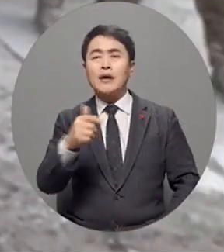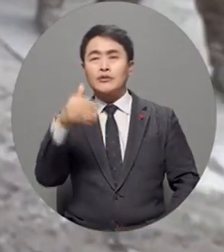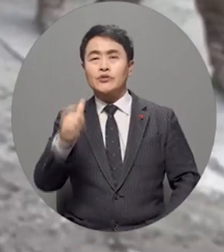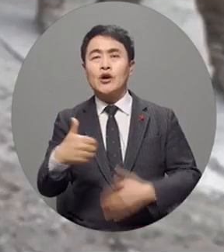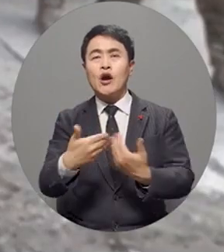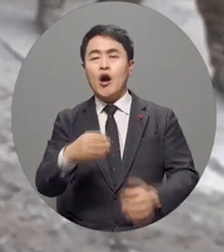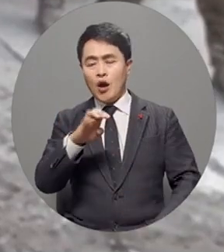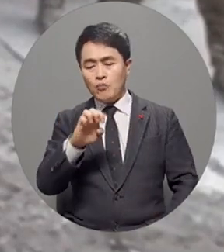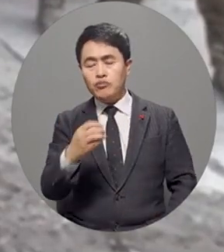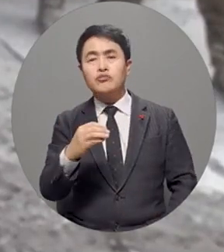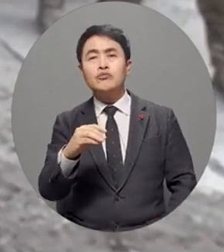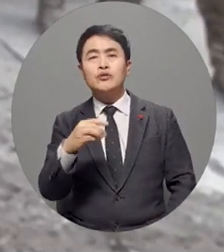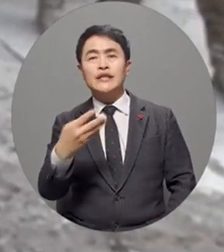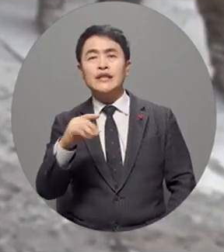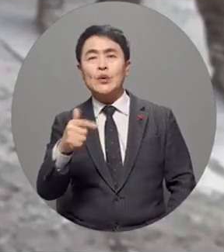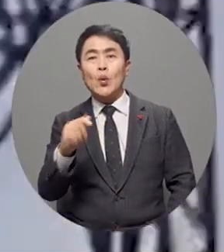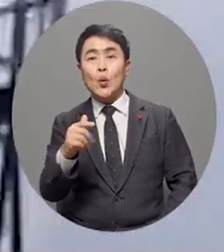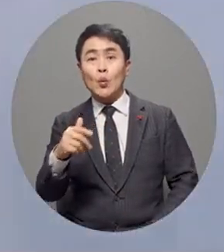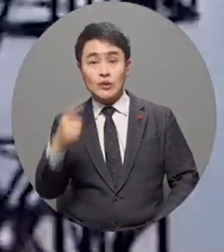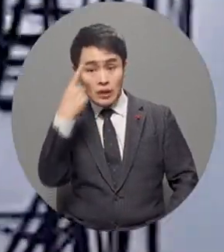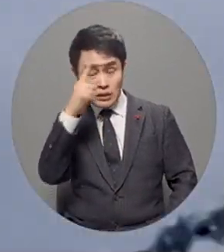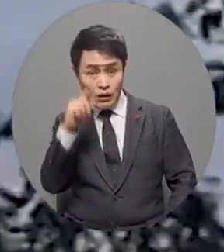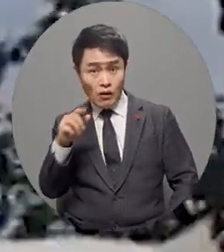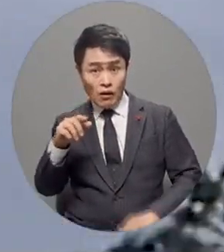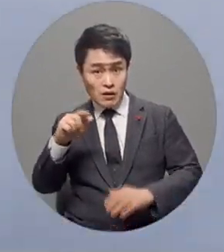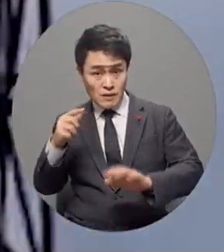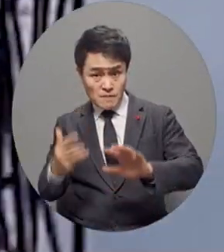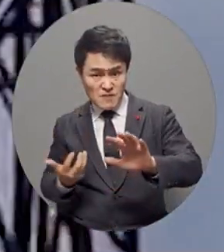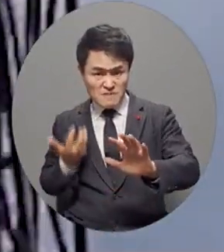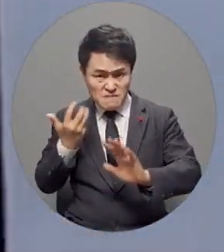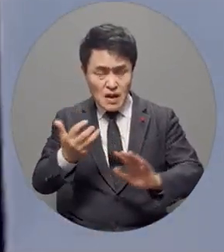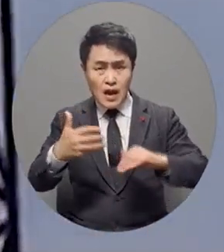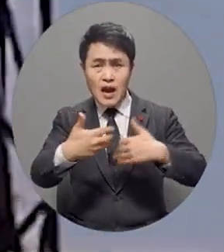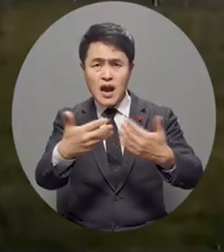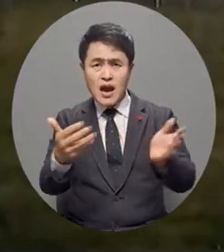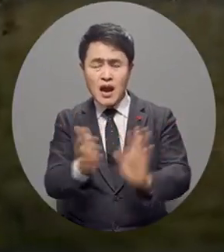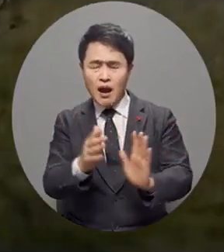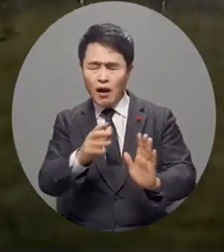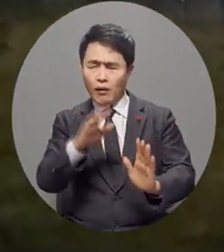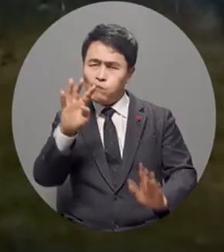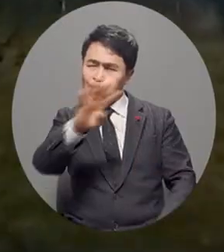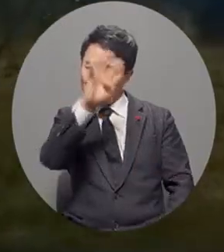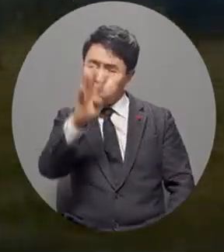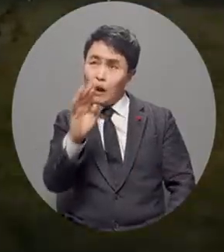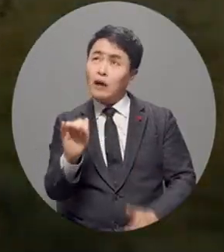러시아 용병 기업 바그너 그룹의 수장 프리고진은 러시아 본토로 진격하는 반란을